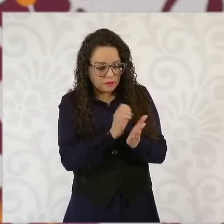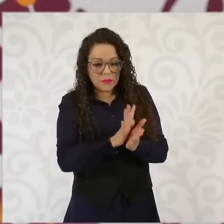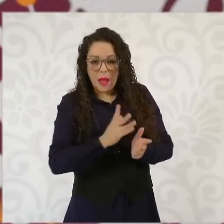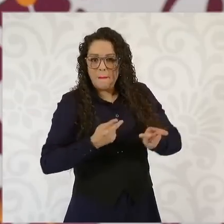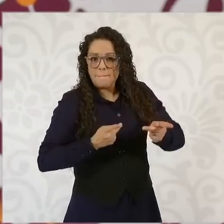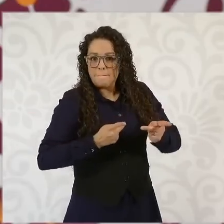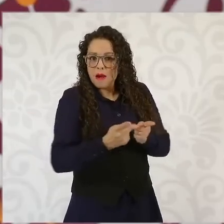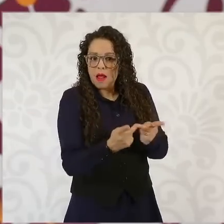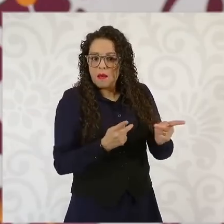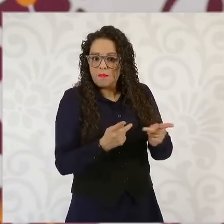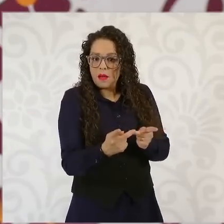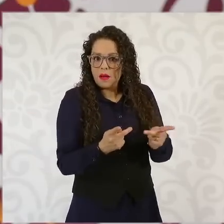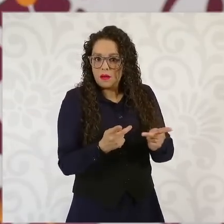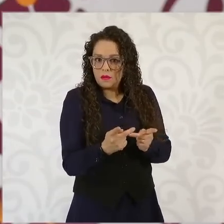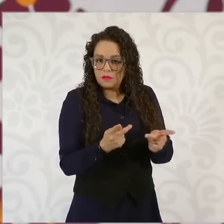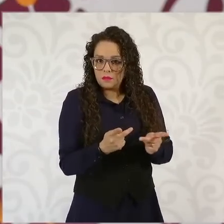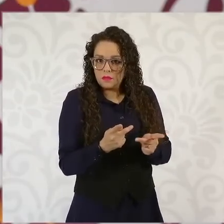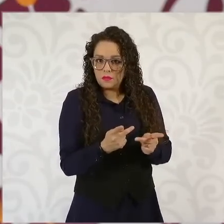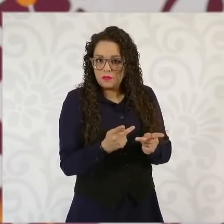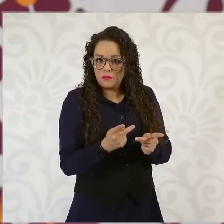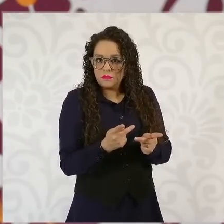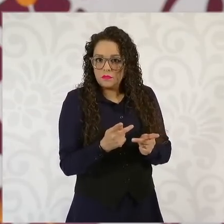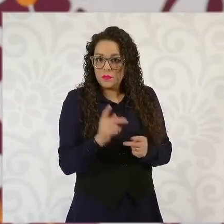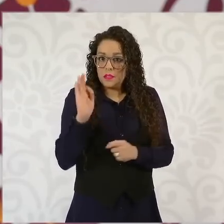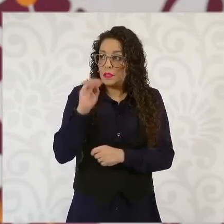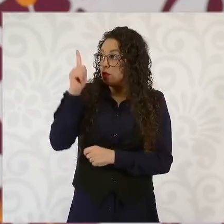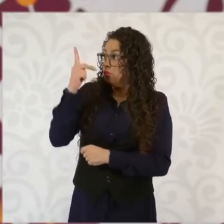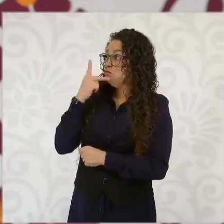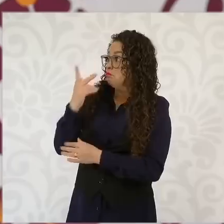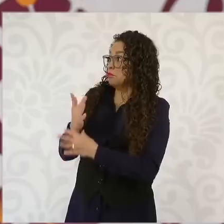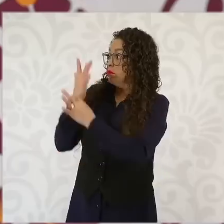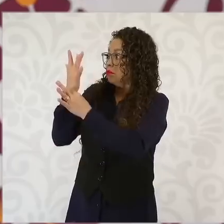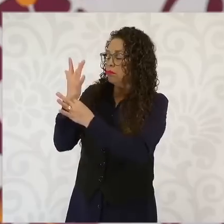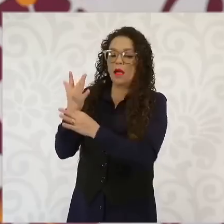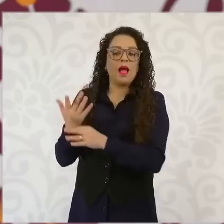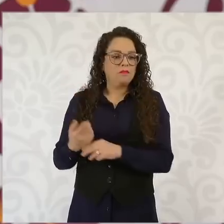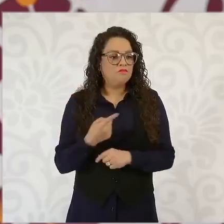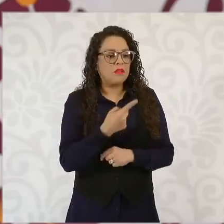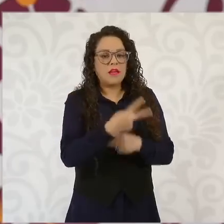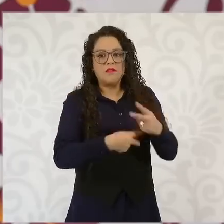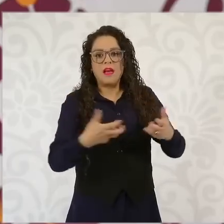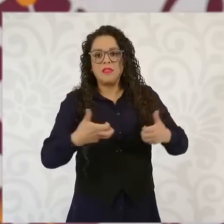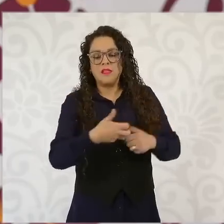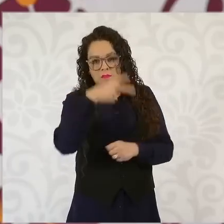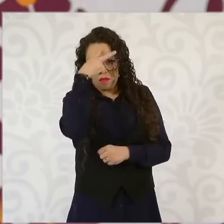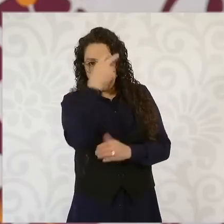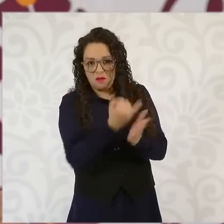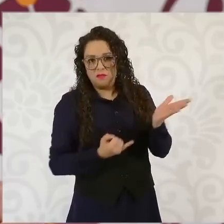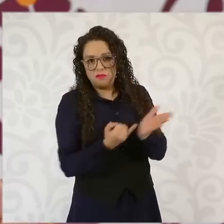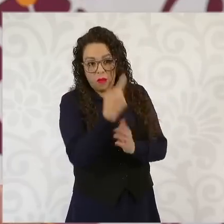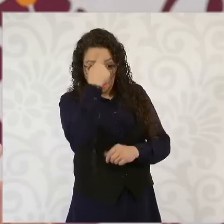de lo que le convenga a México qué me ha dicho la presidenta cuál la instrucción tenemos muchas